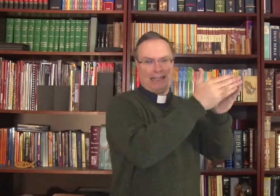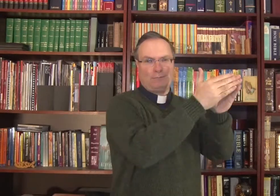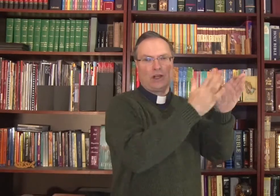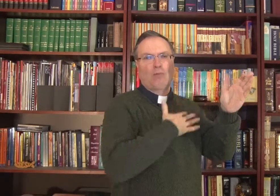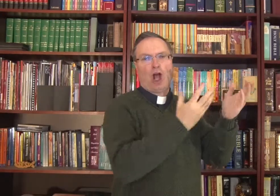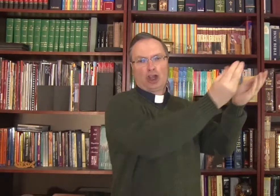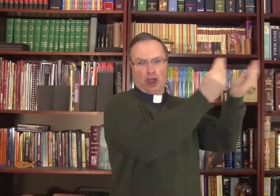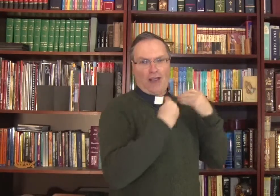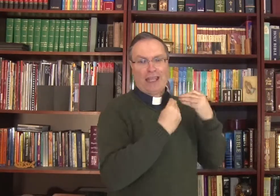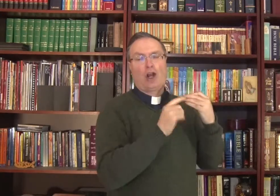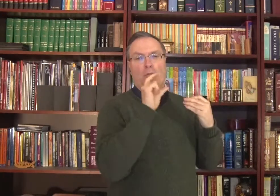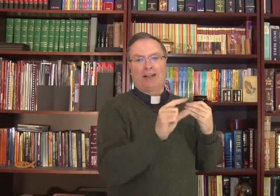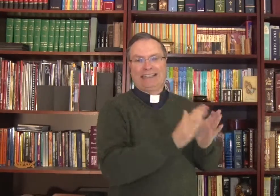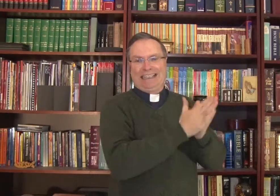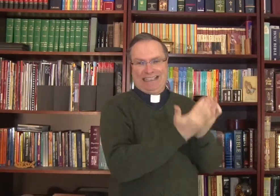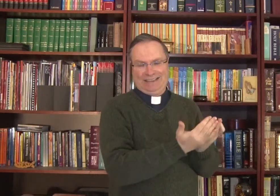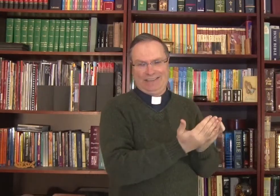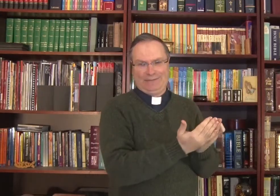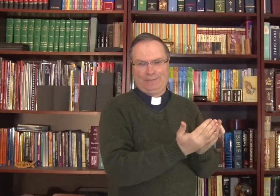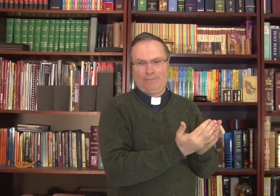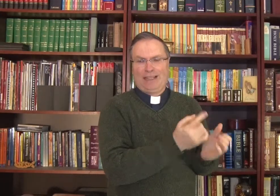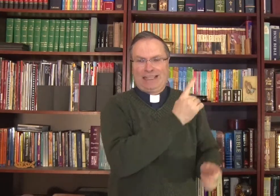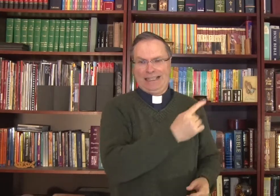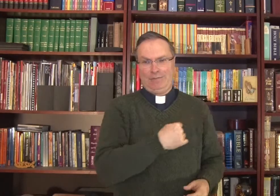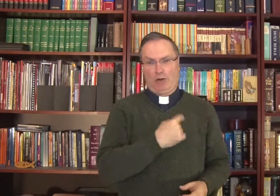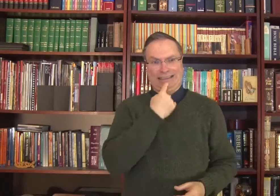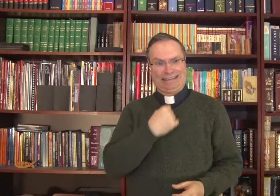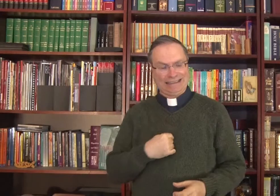de me donner le petit livre. Il me dit: